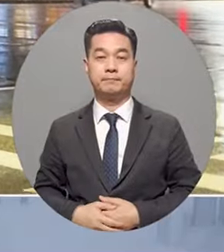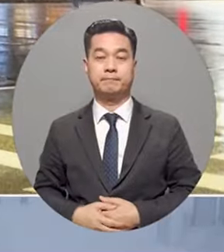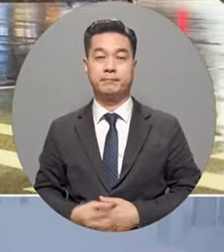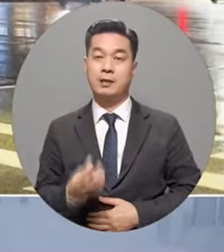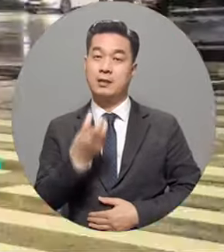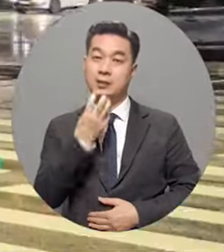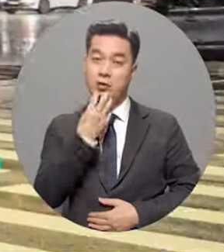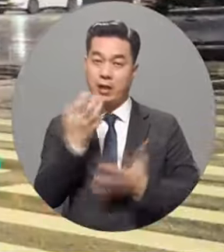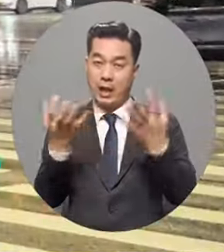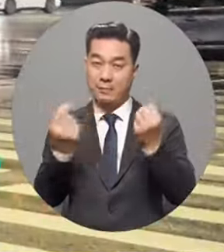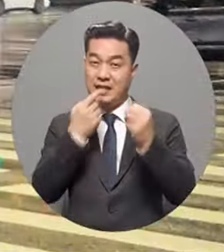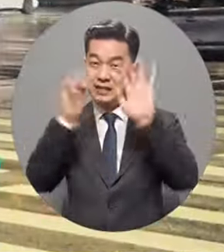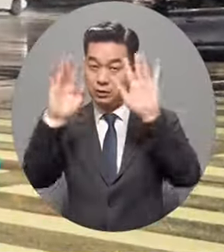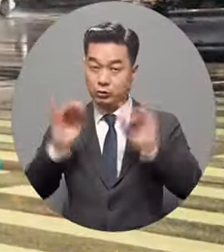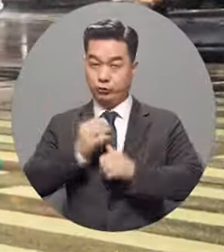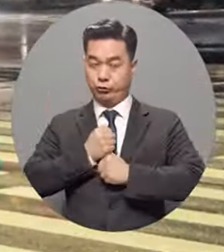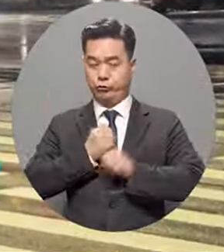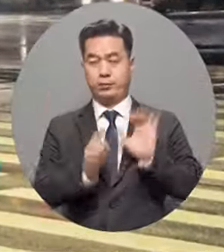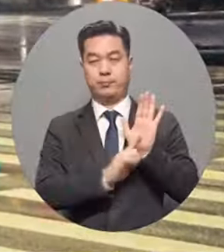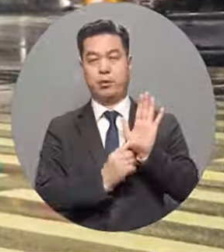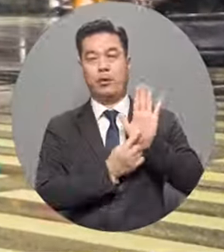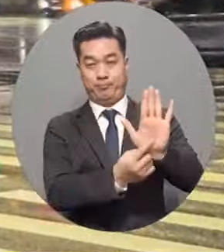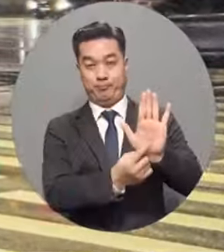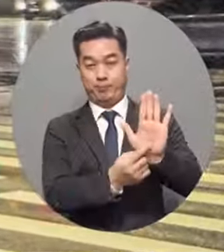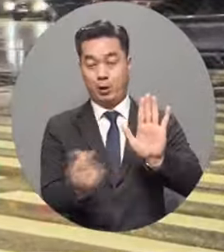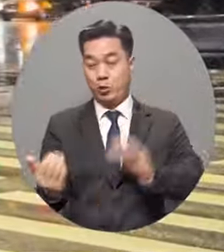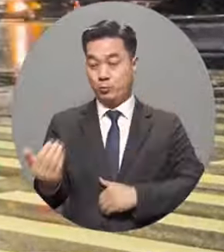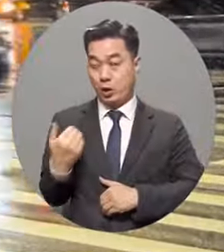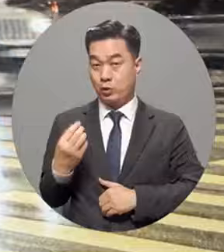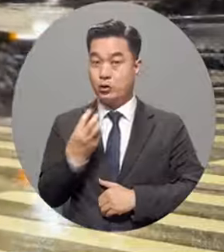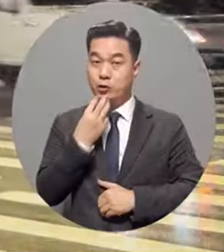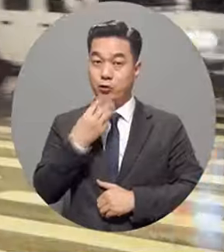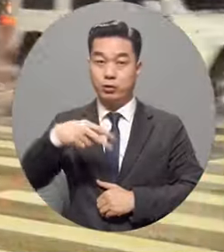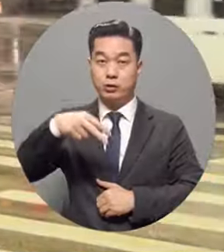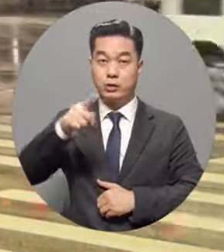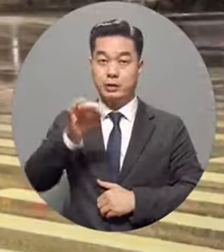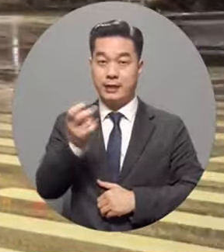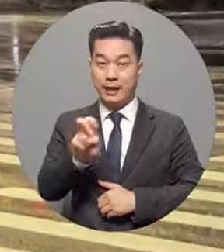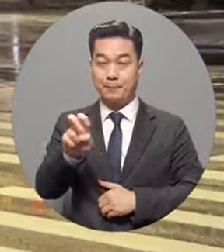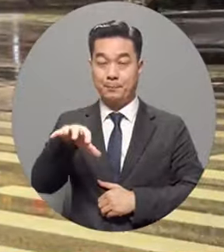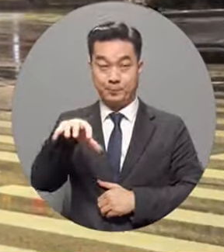(기상캐스터) 서울에 대설주의보가 내려졌습니다.